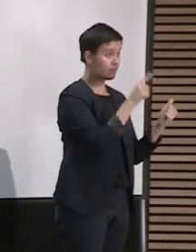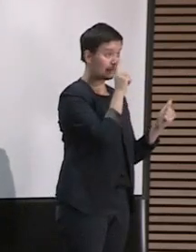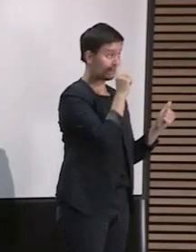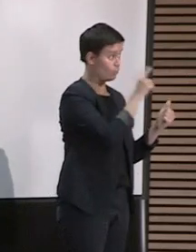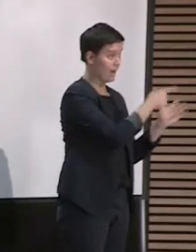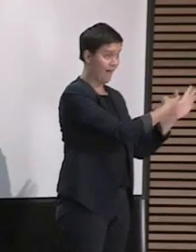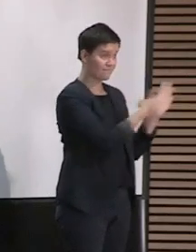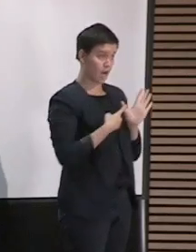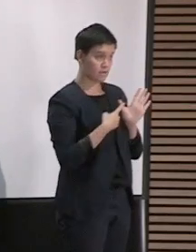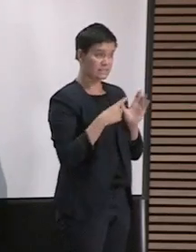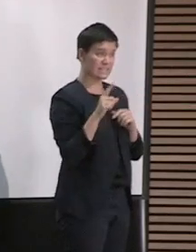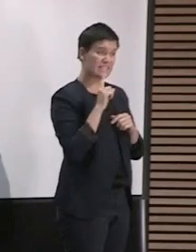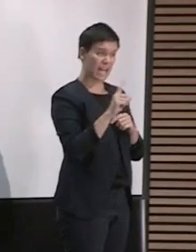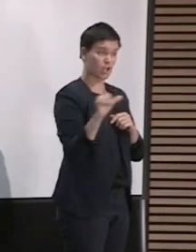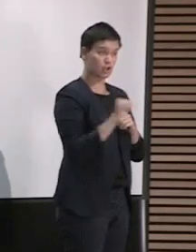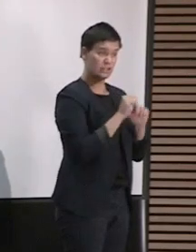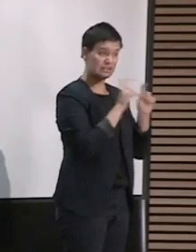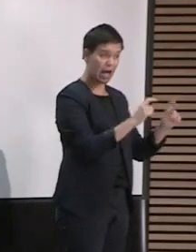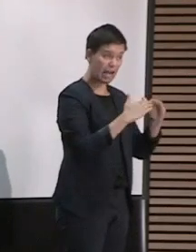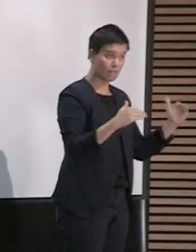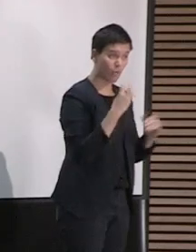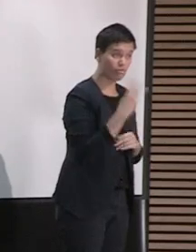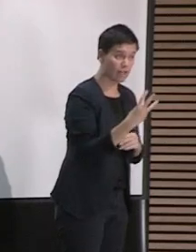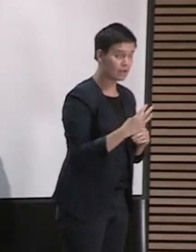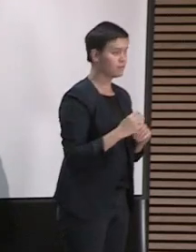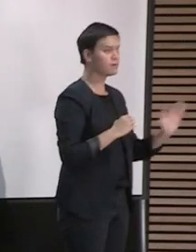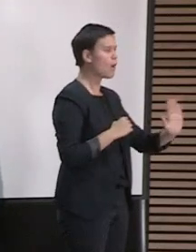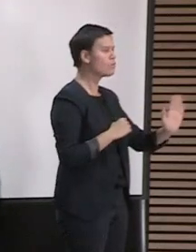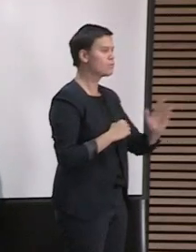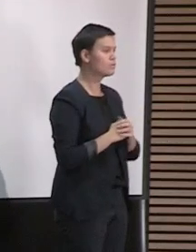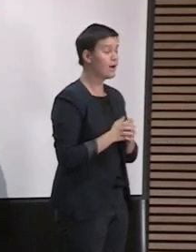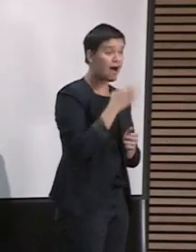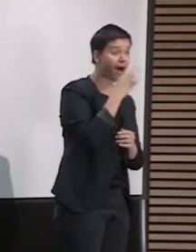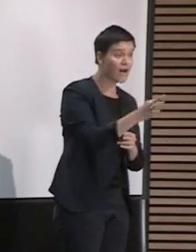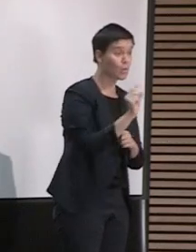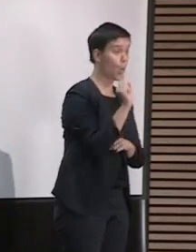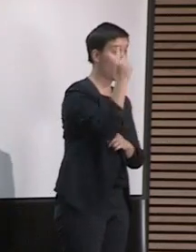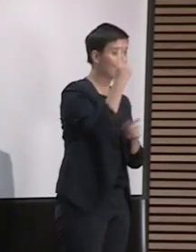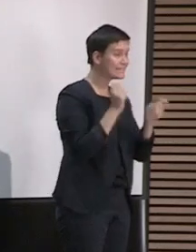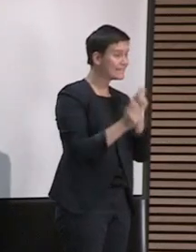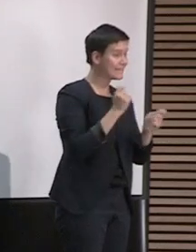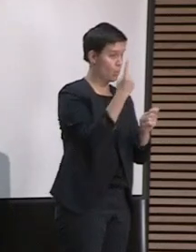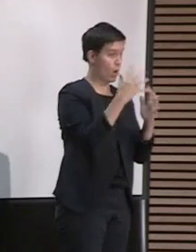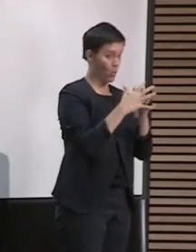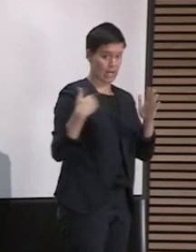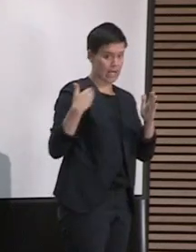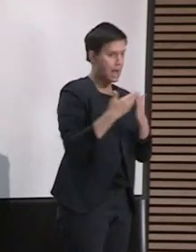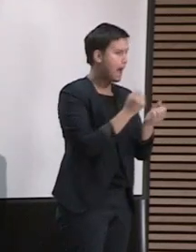tatou he hononga ira. Kaore koe